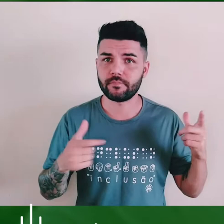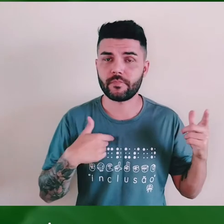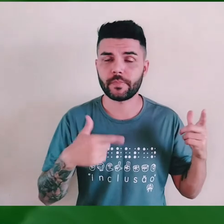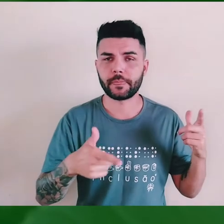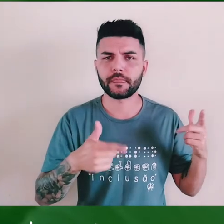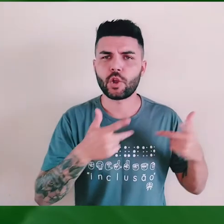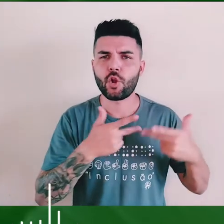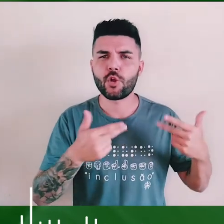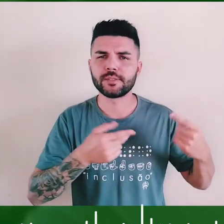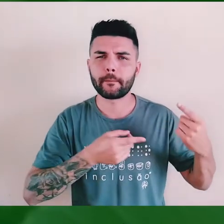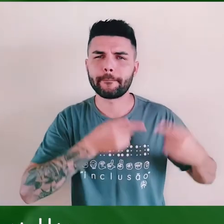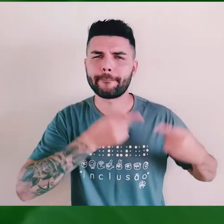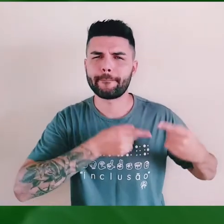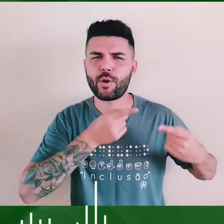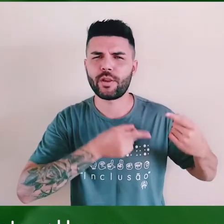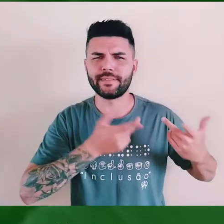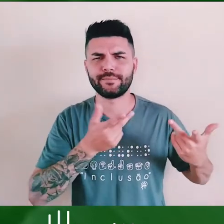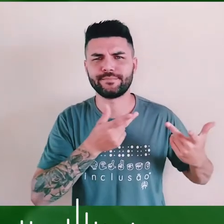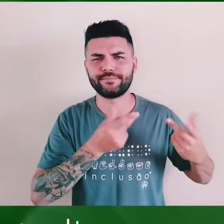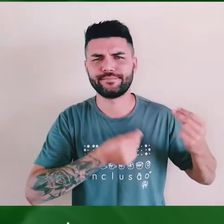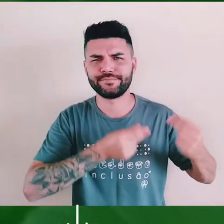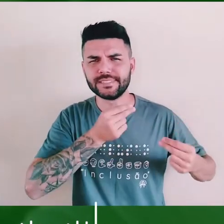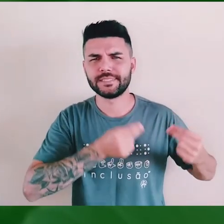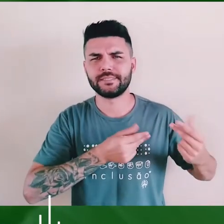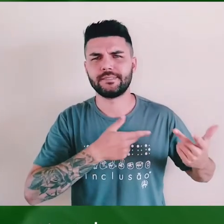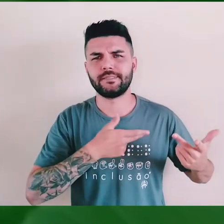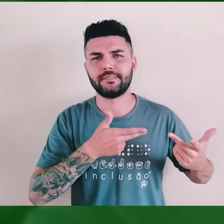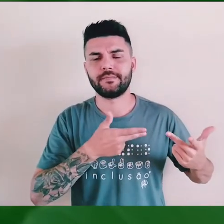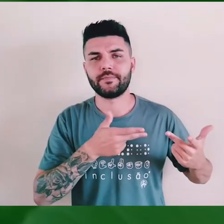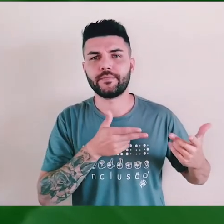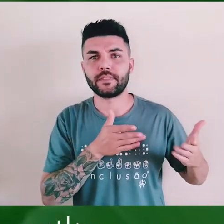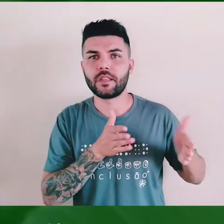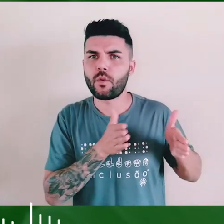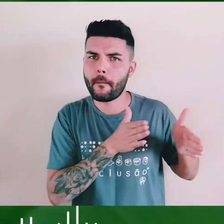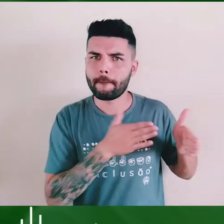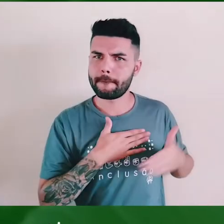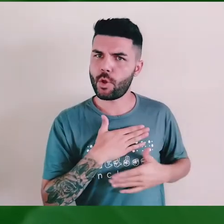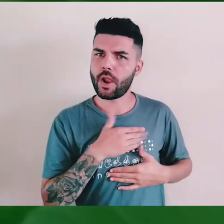entender que não necessariamente seu lado é o lado certo. Não necessariamente você